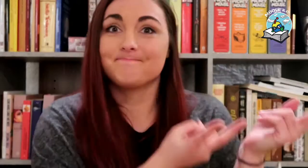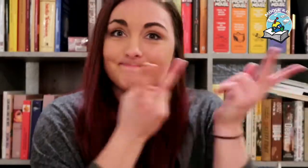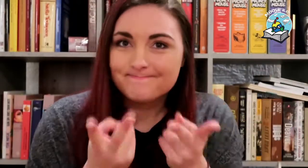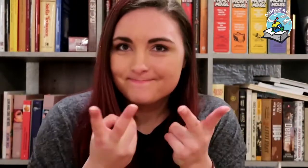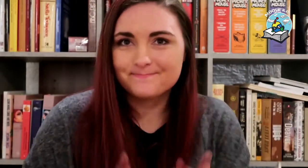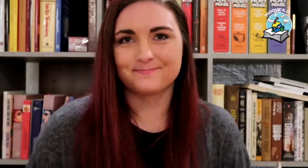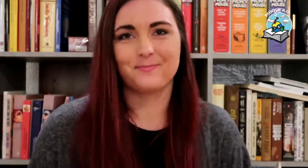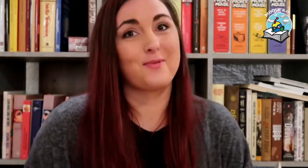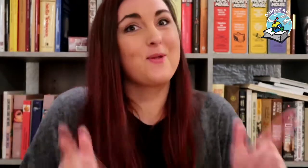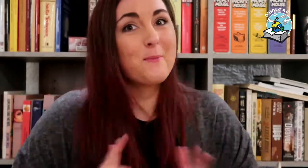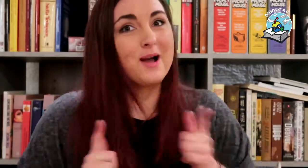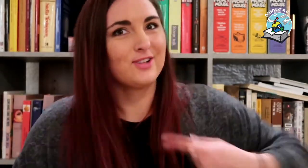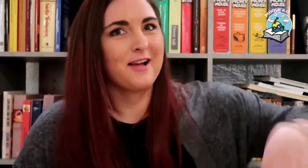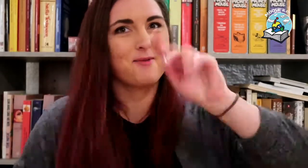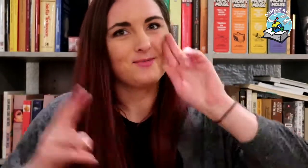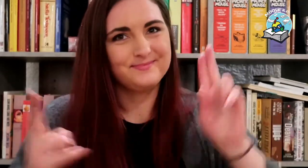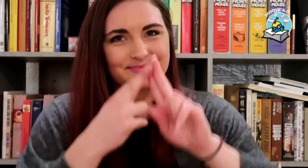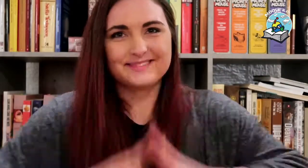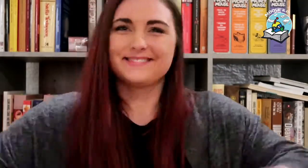Prinesite! Komaj čakamo, da se vidimo.